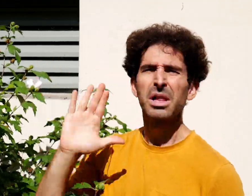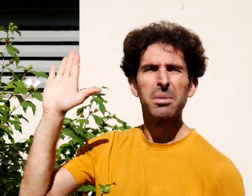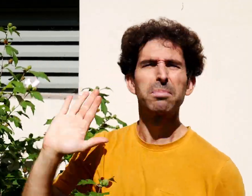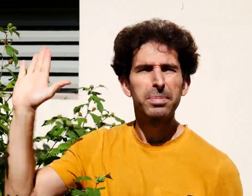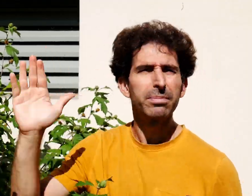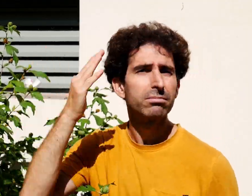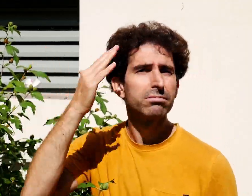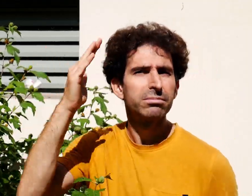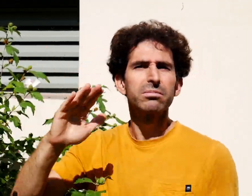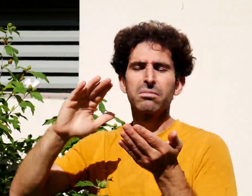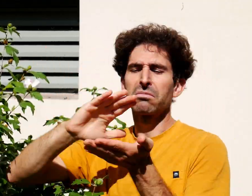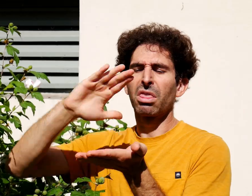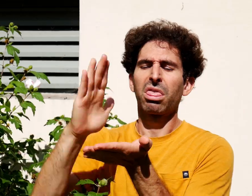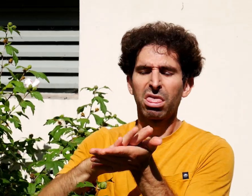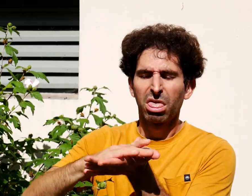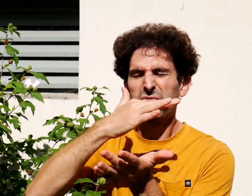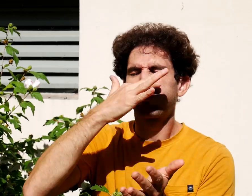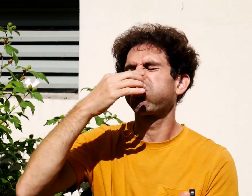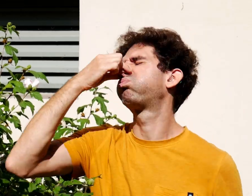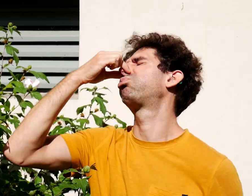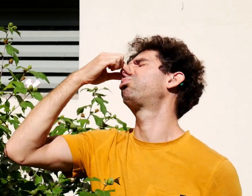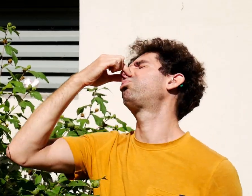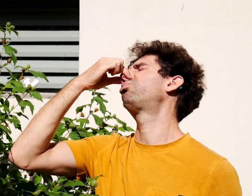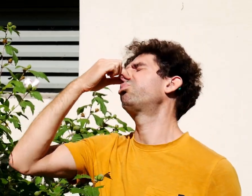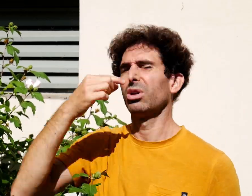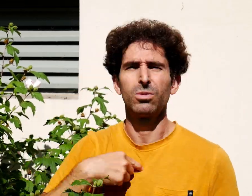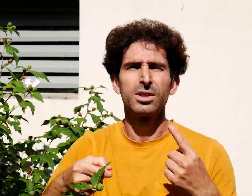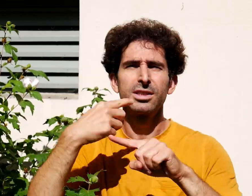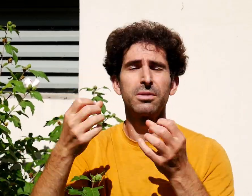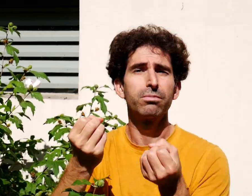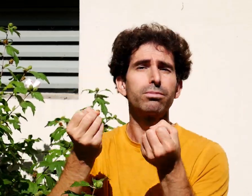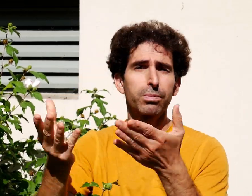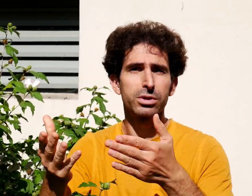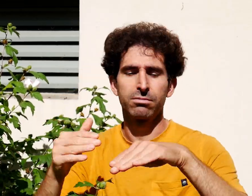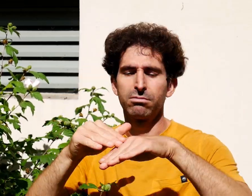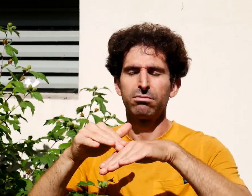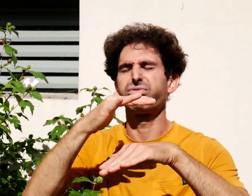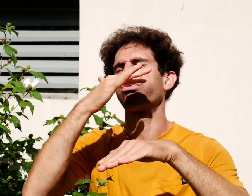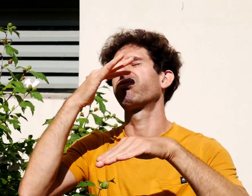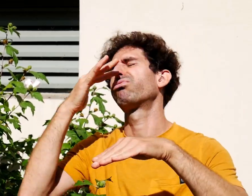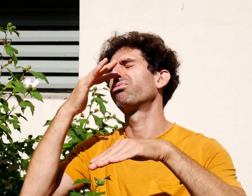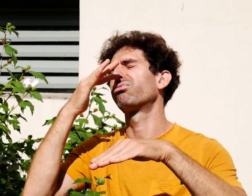Si on les écrase, les punaises dégagent une mauvaise odeur. Alors, je propose ce nom-signe.